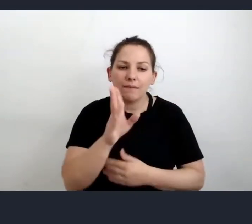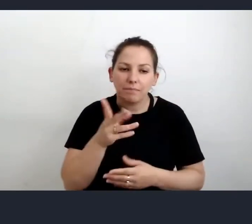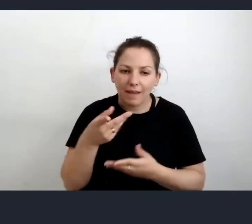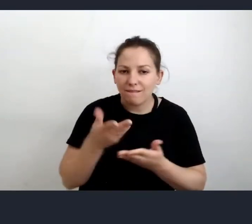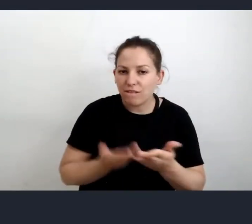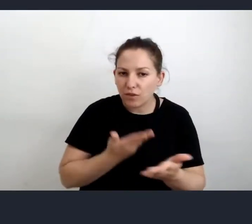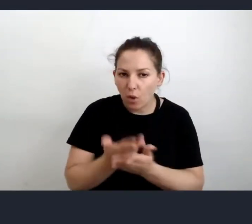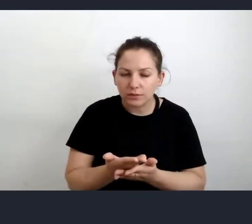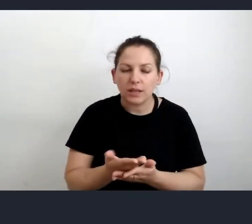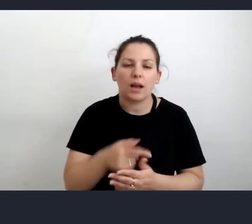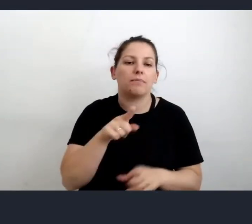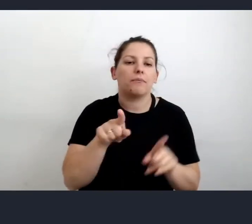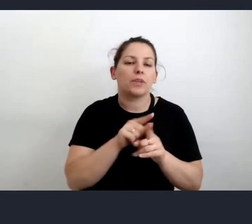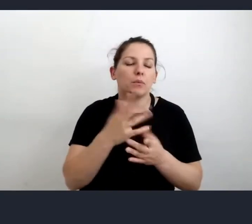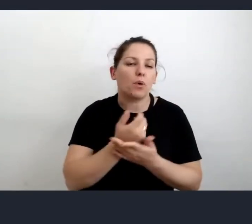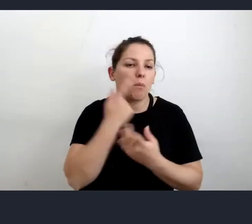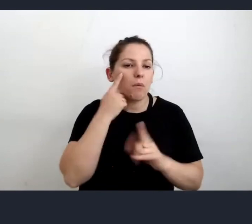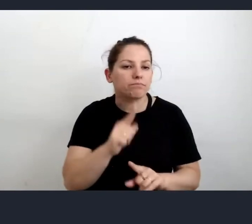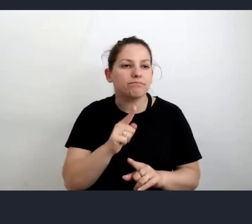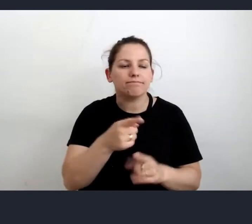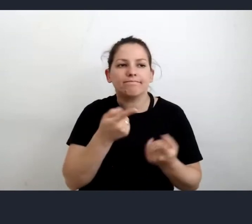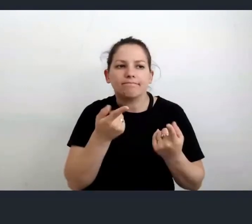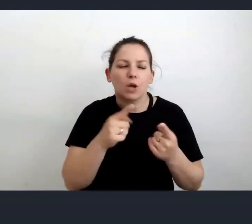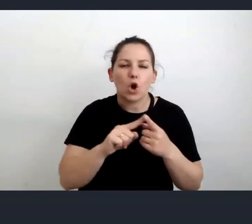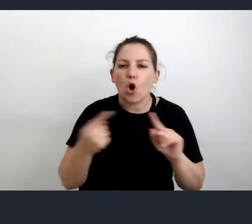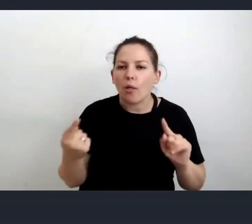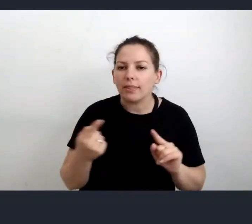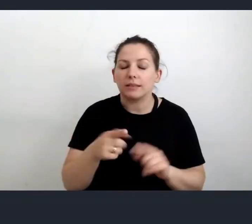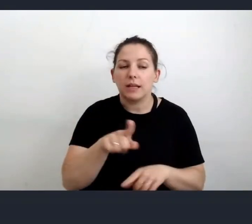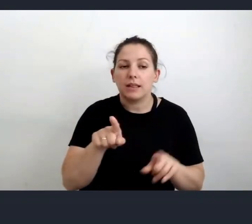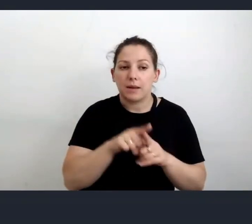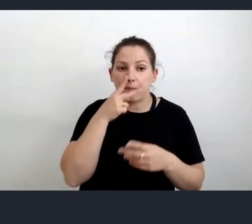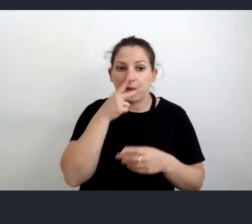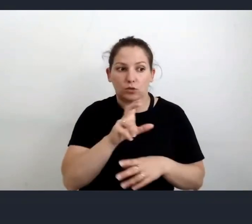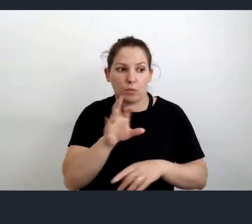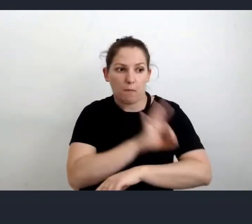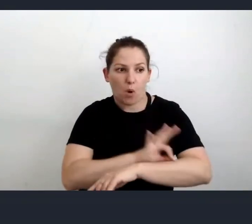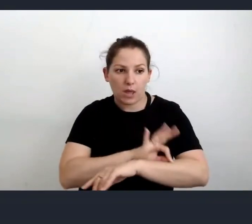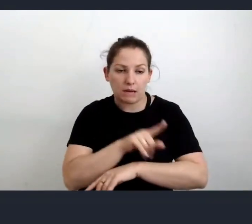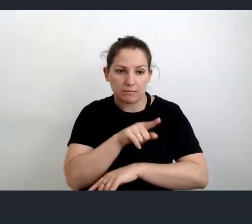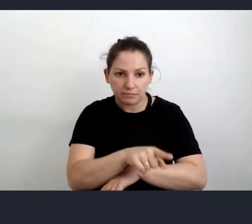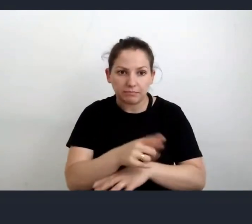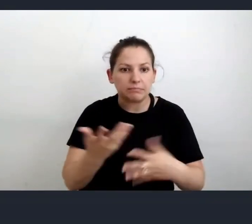które biorą pod uwagę kontekst, które patrzą, czy dany projekt jest zintegrowany,